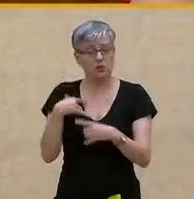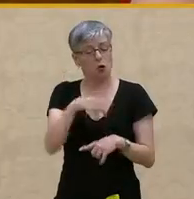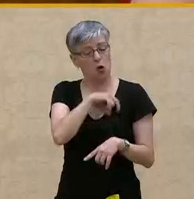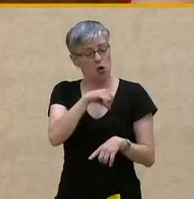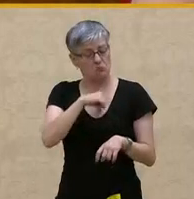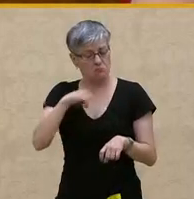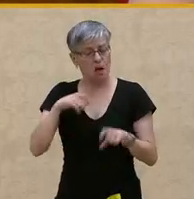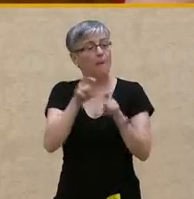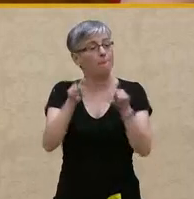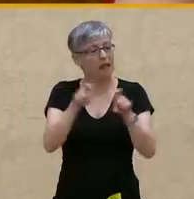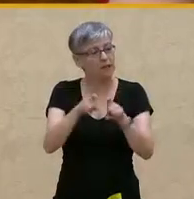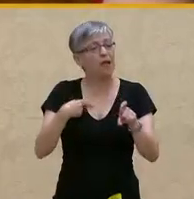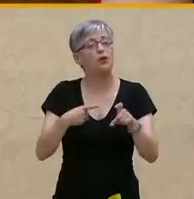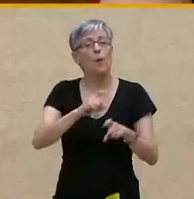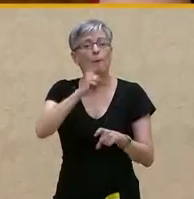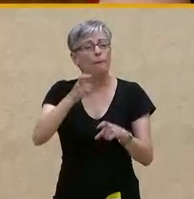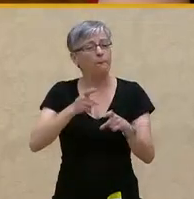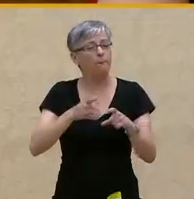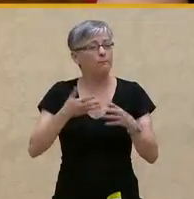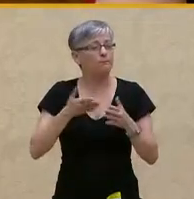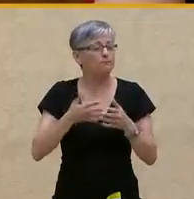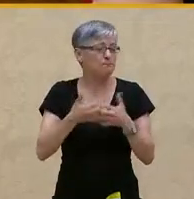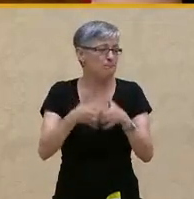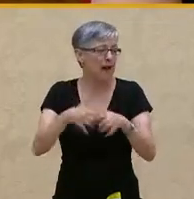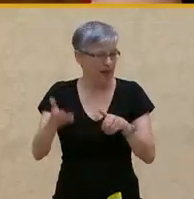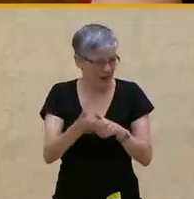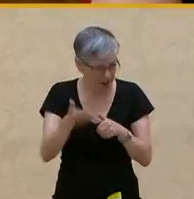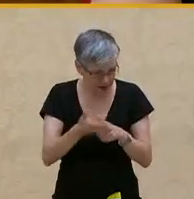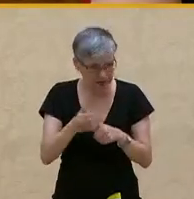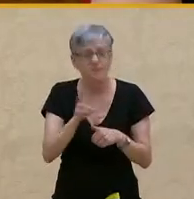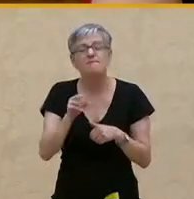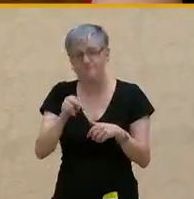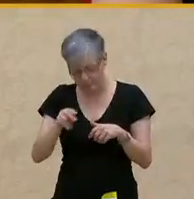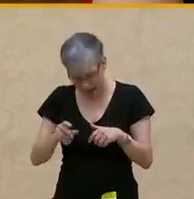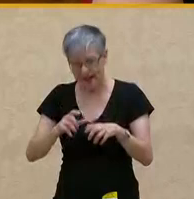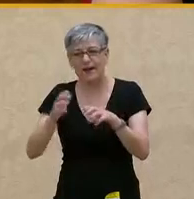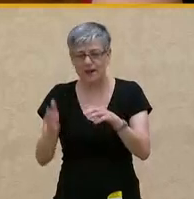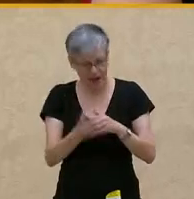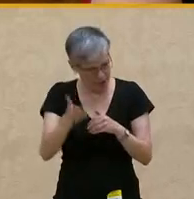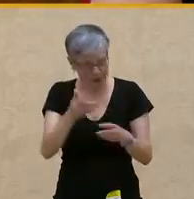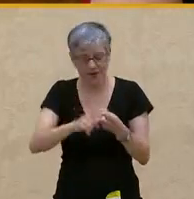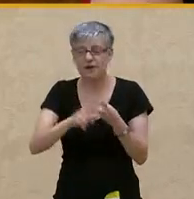yo era panadero y llevaba una vida de lo más normal. Trabajaba de panadero,